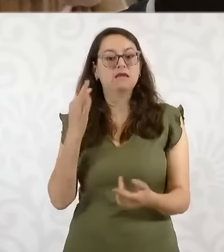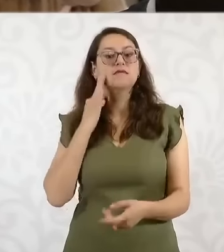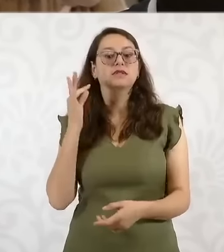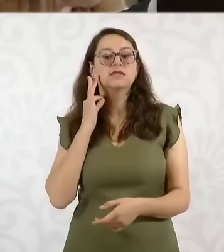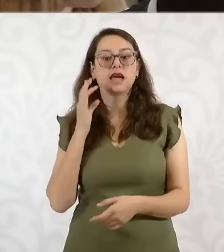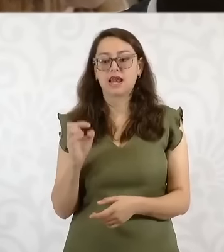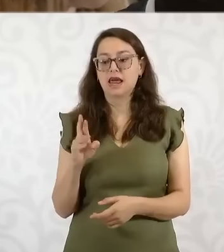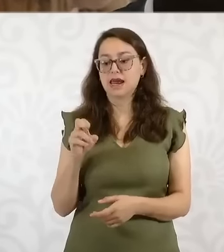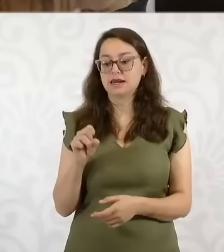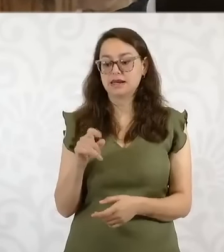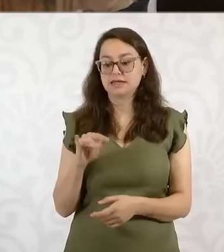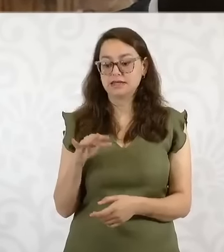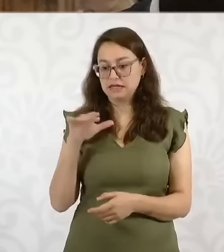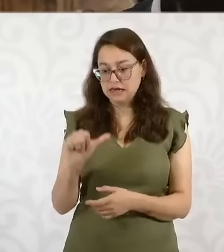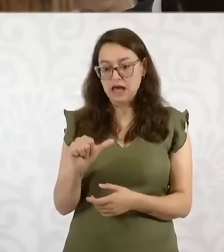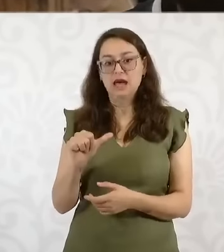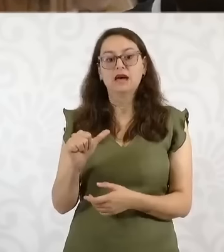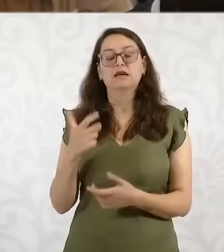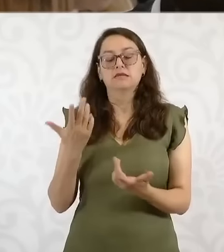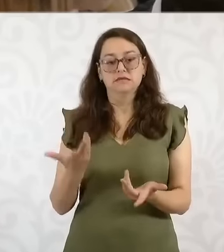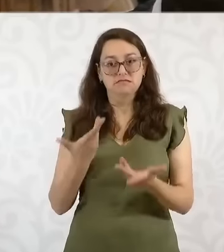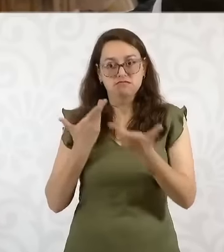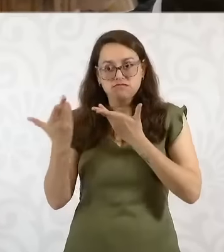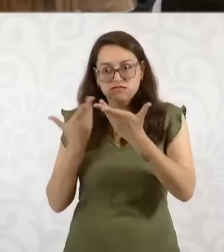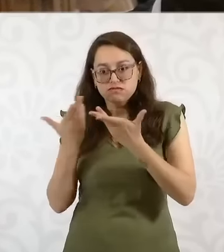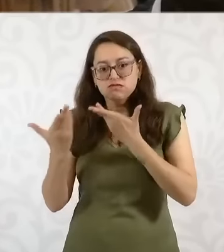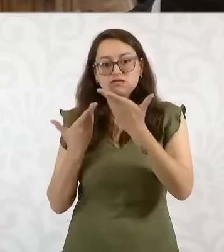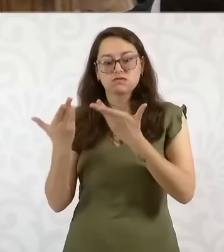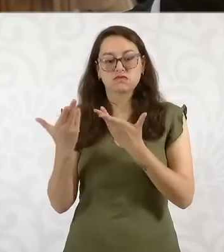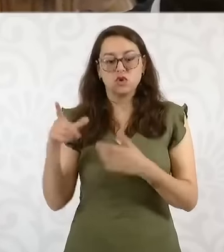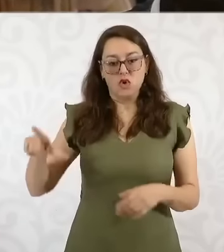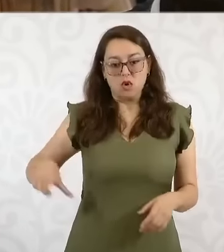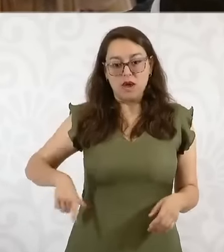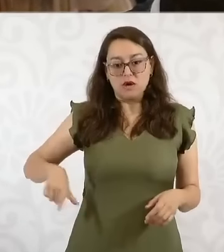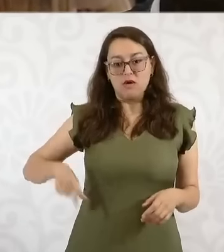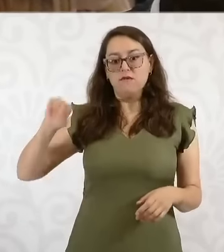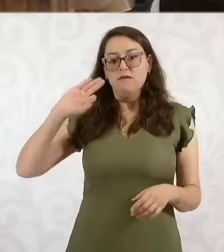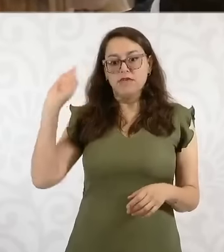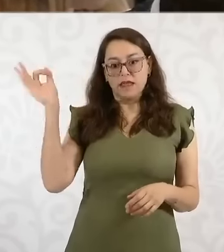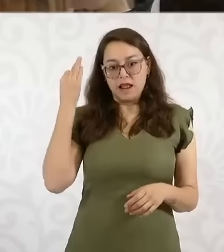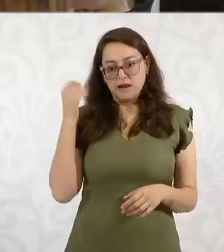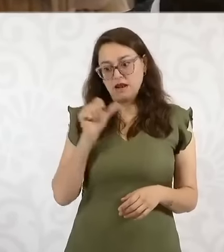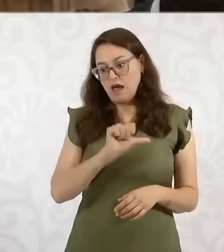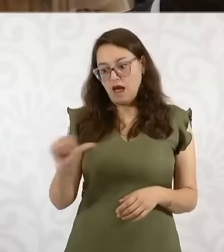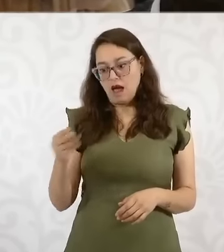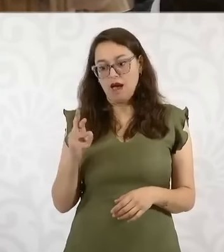Ernestina Godoy, con funcionarios de su gobierno para poder atender el caso de Brenda Quevedo.